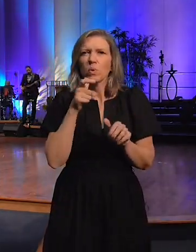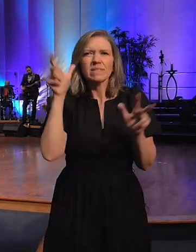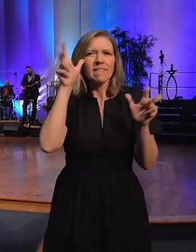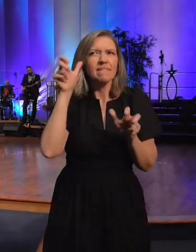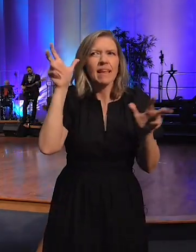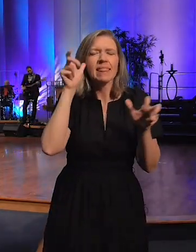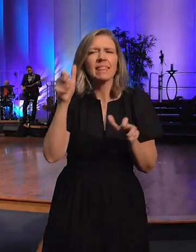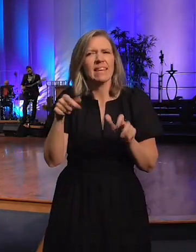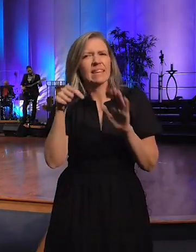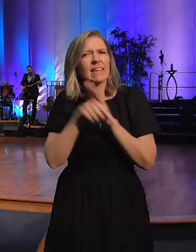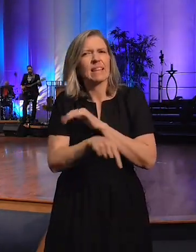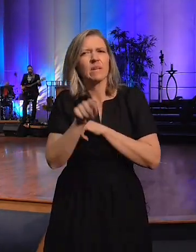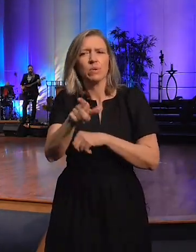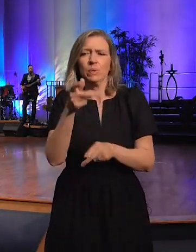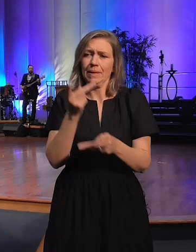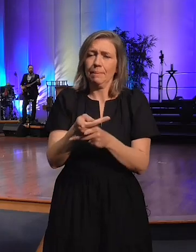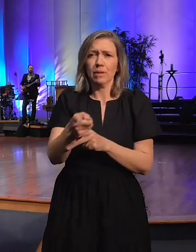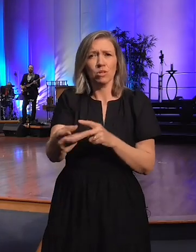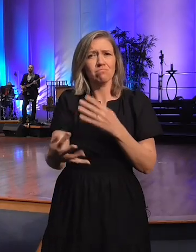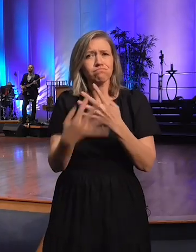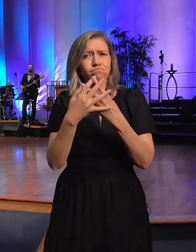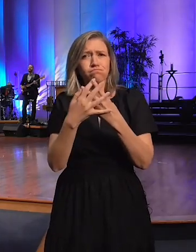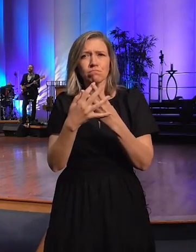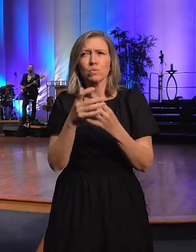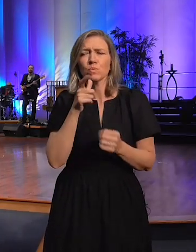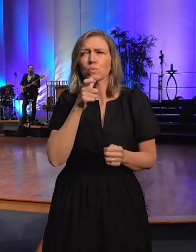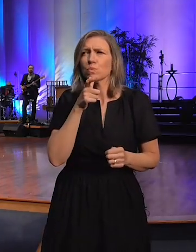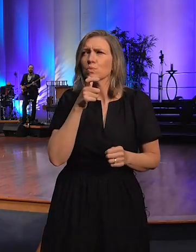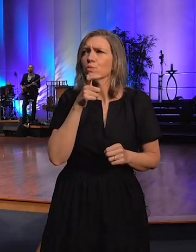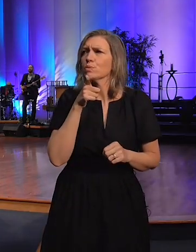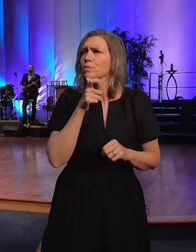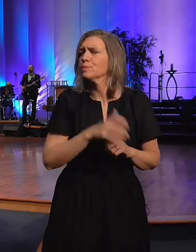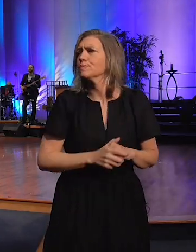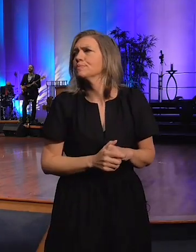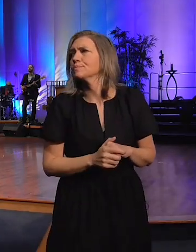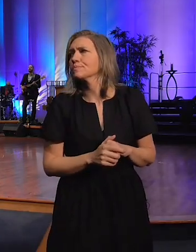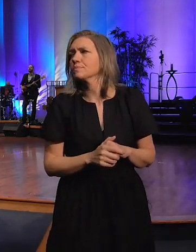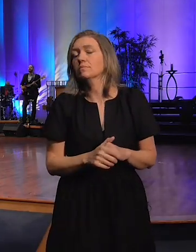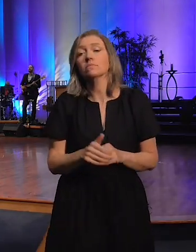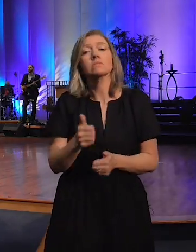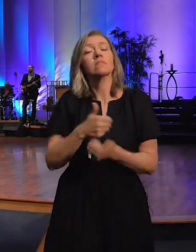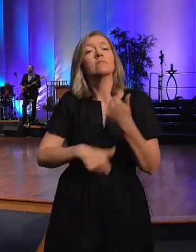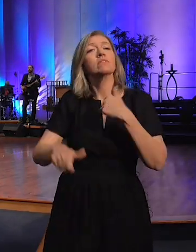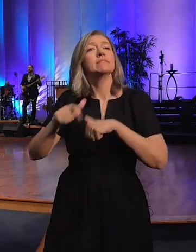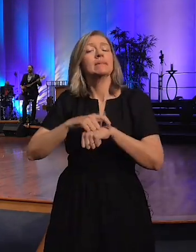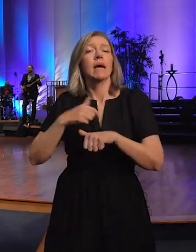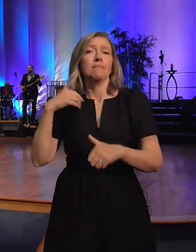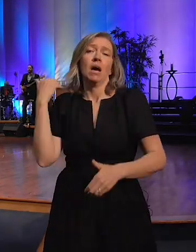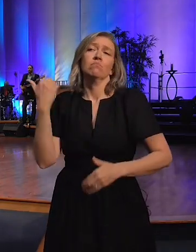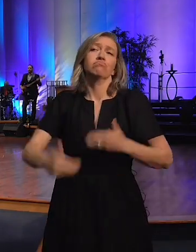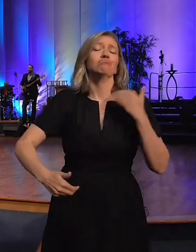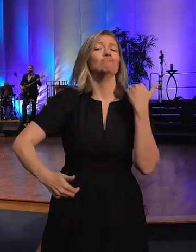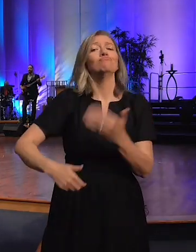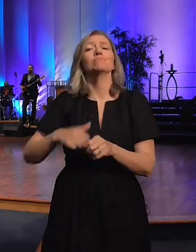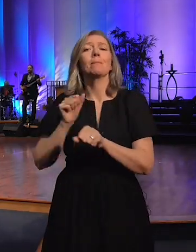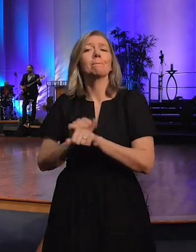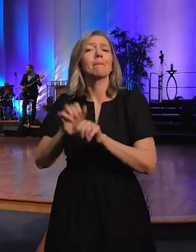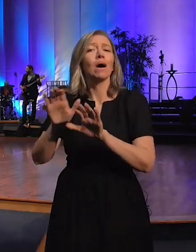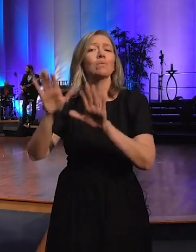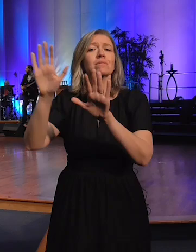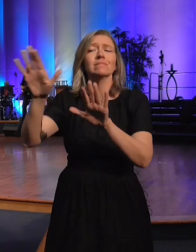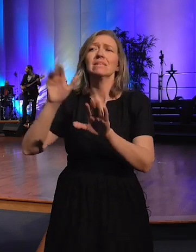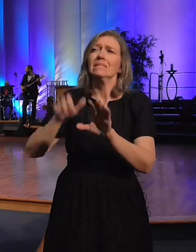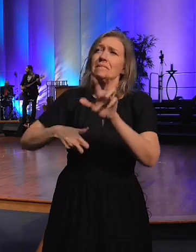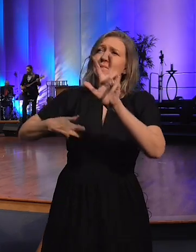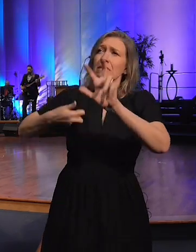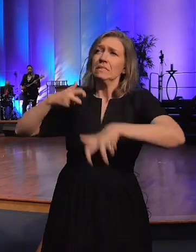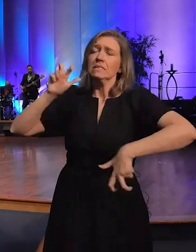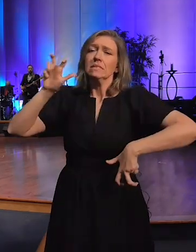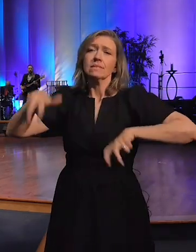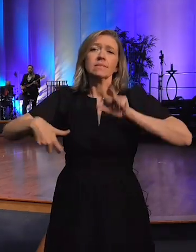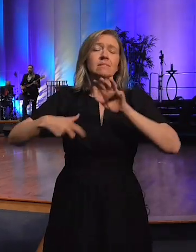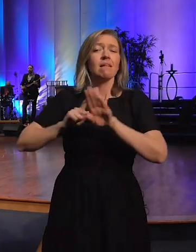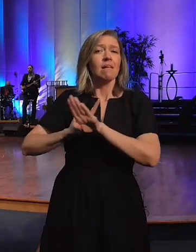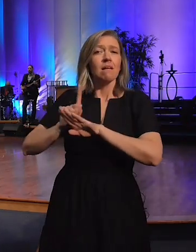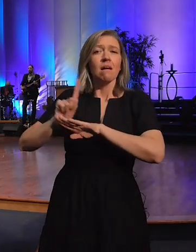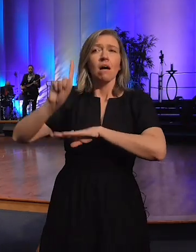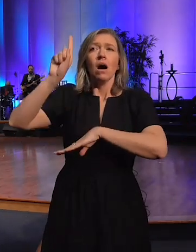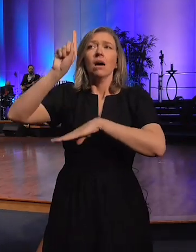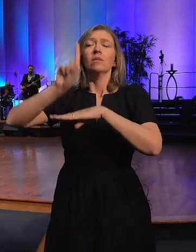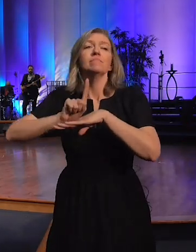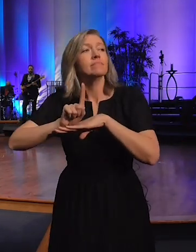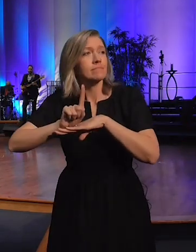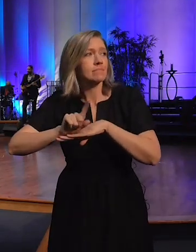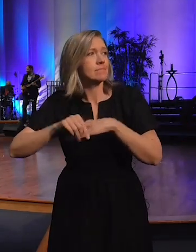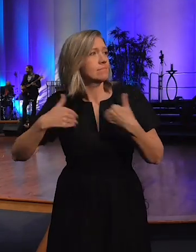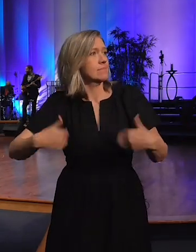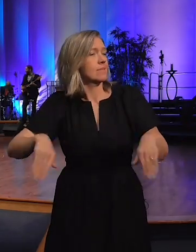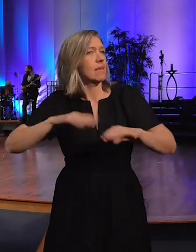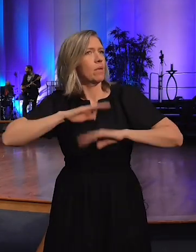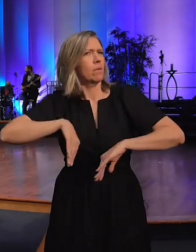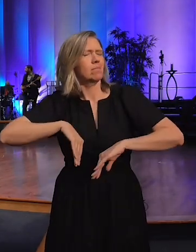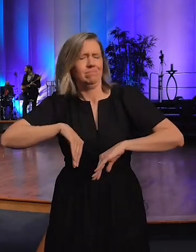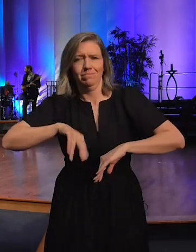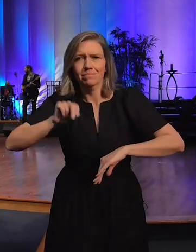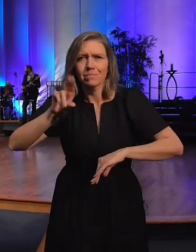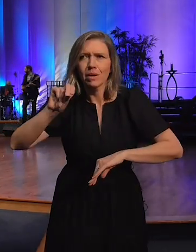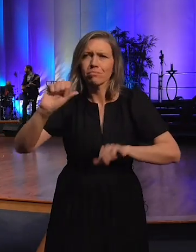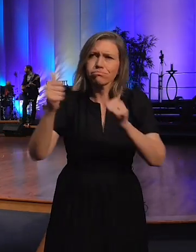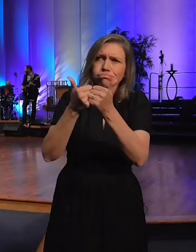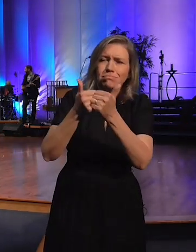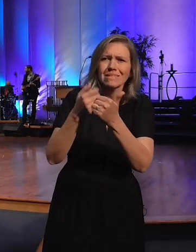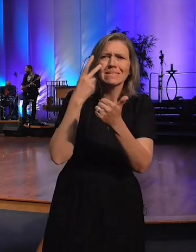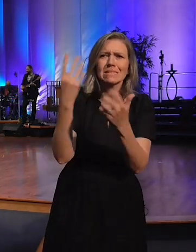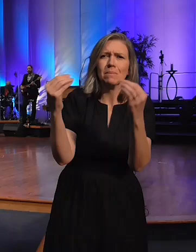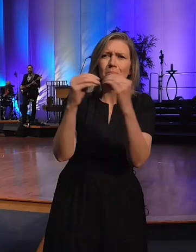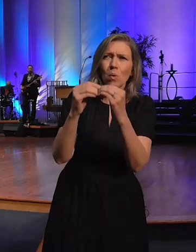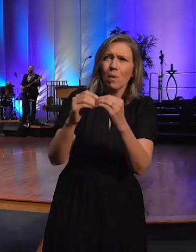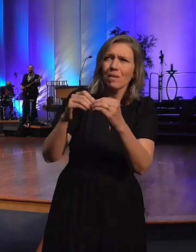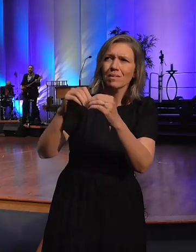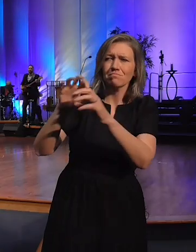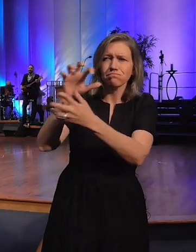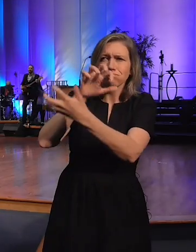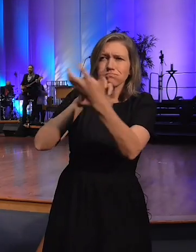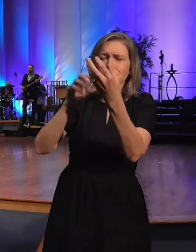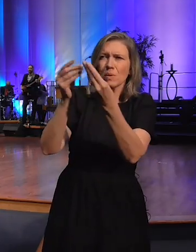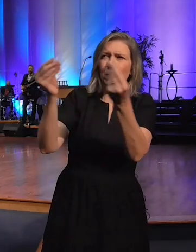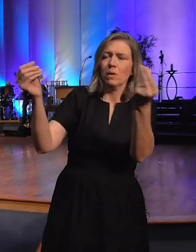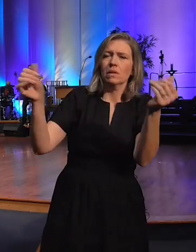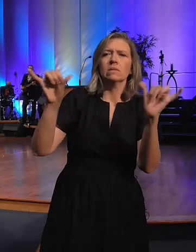encerrado en la cárcel? Estoy